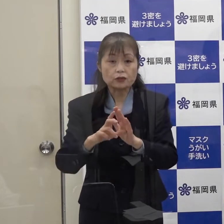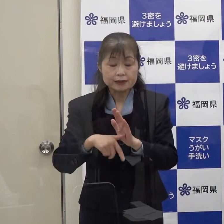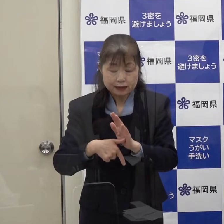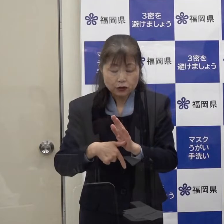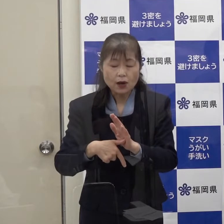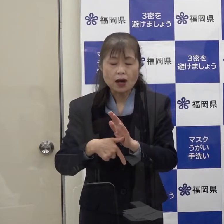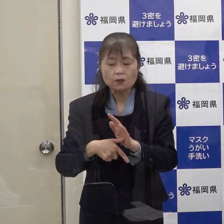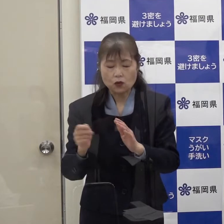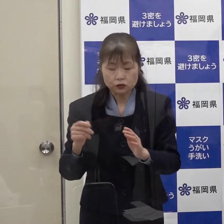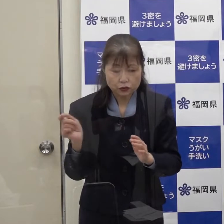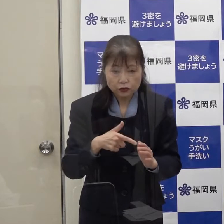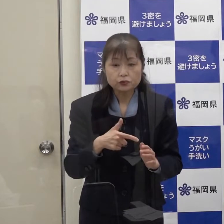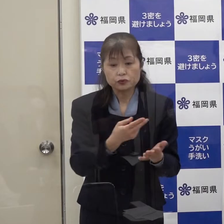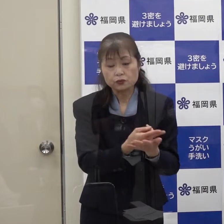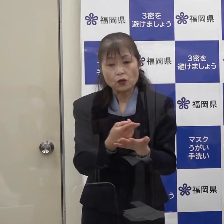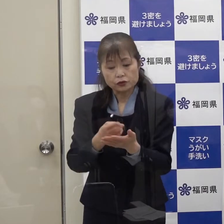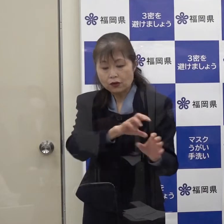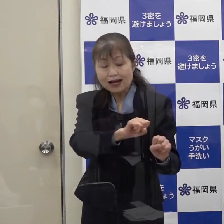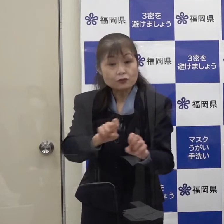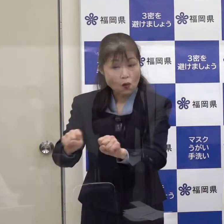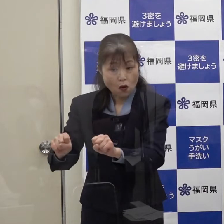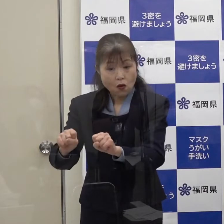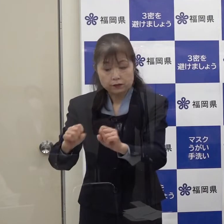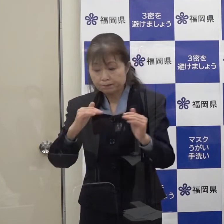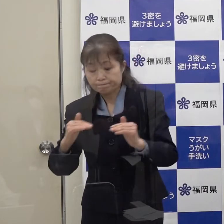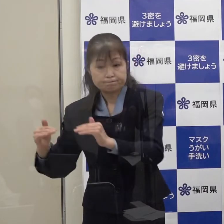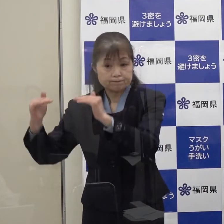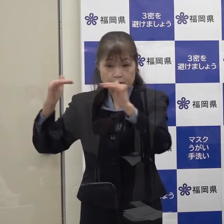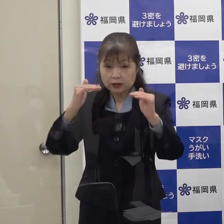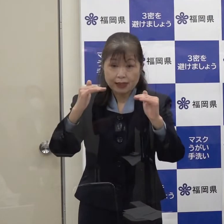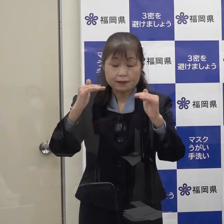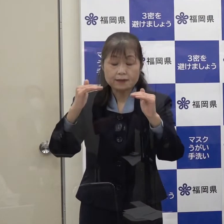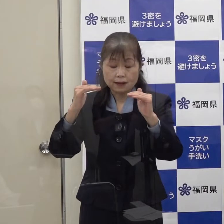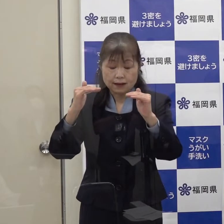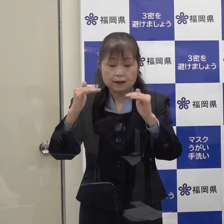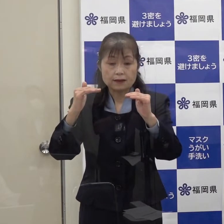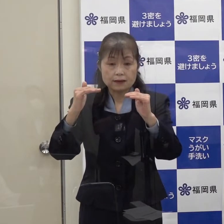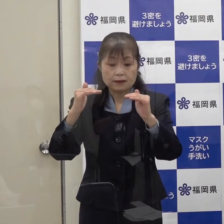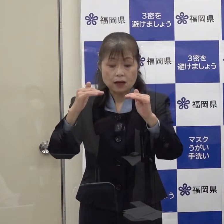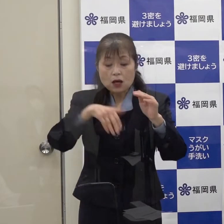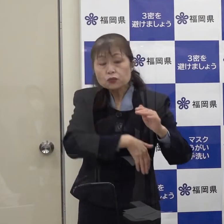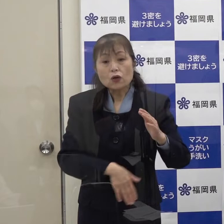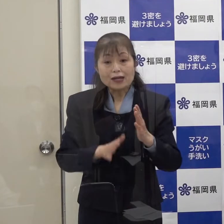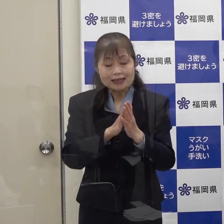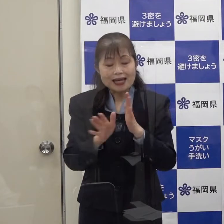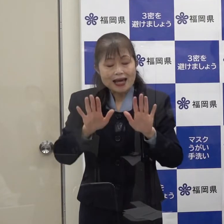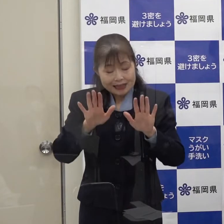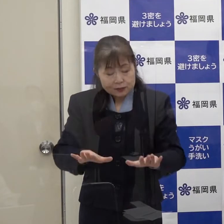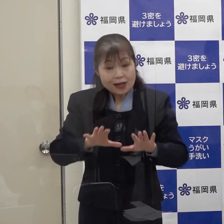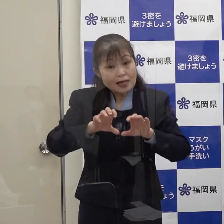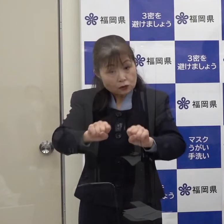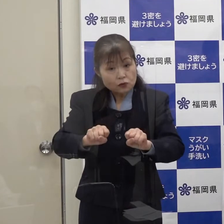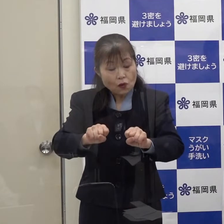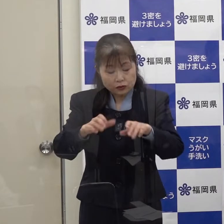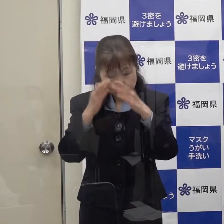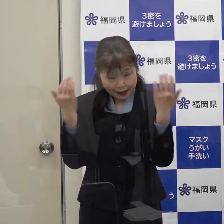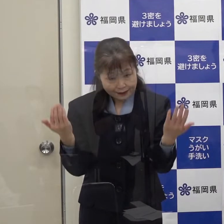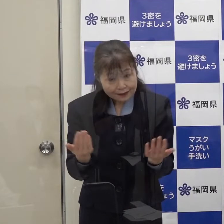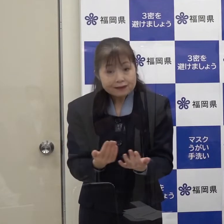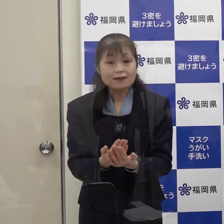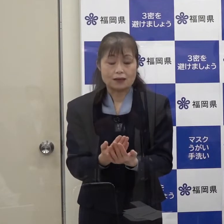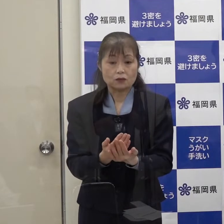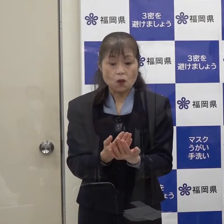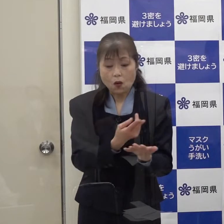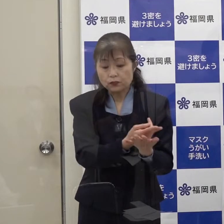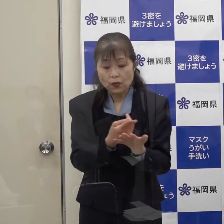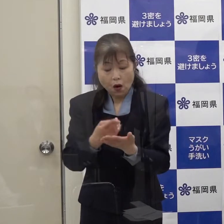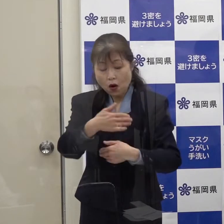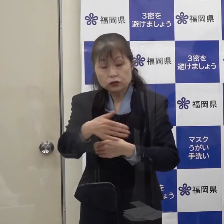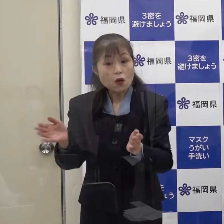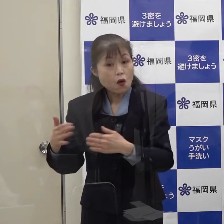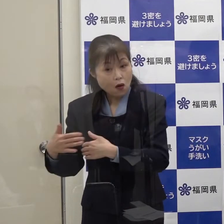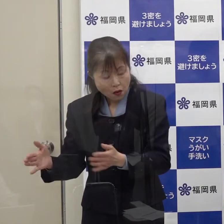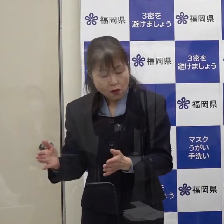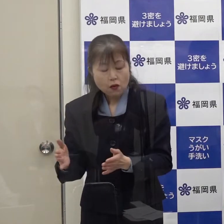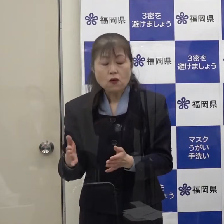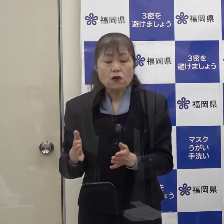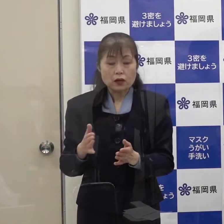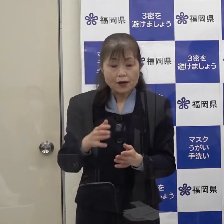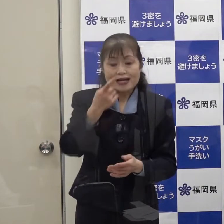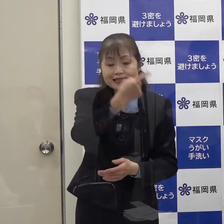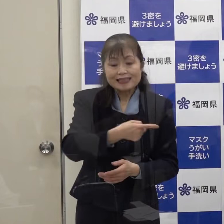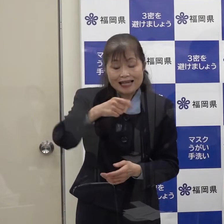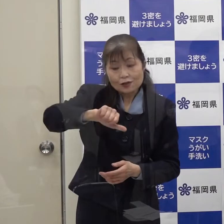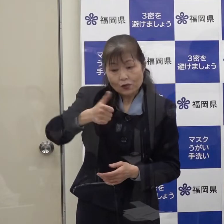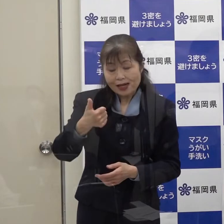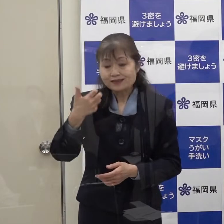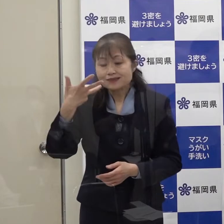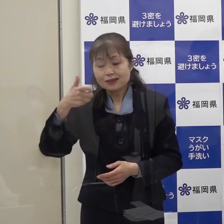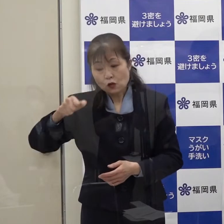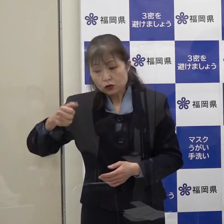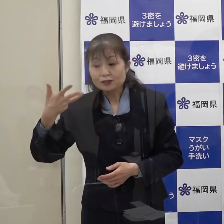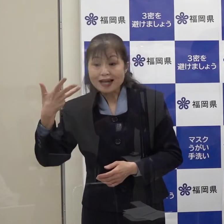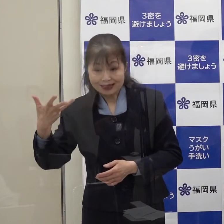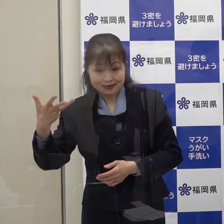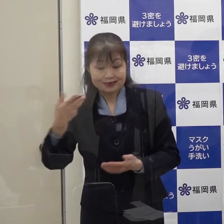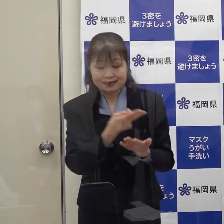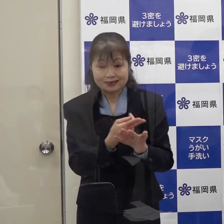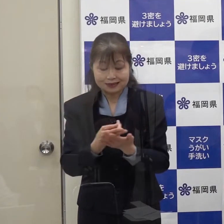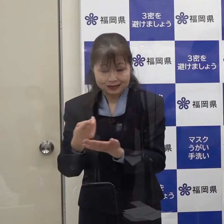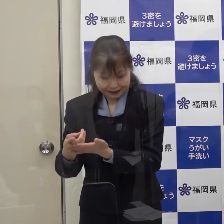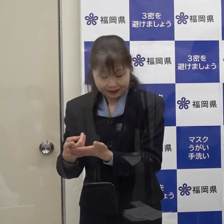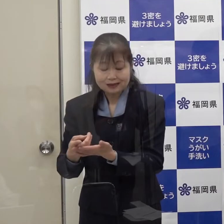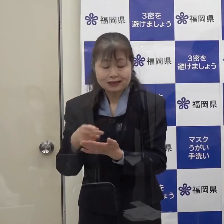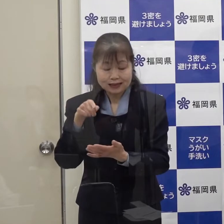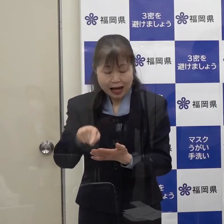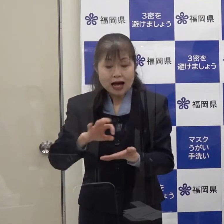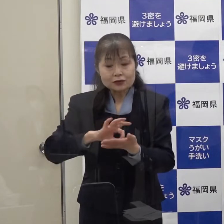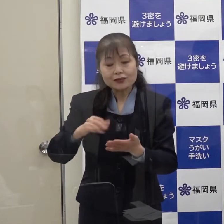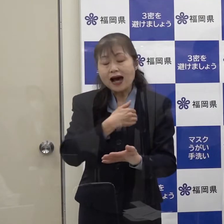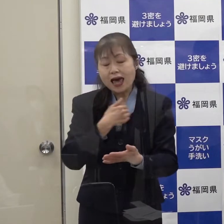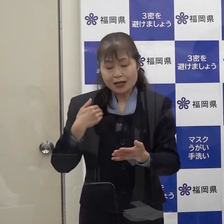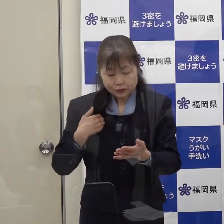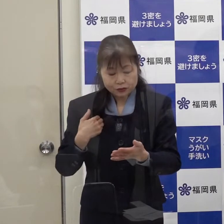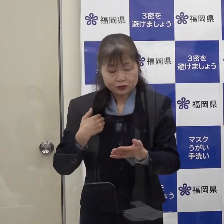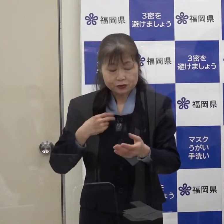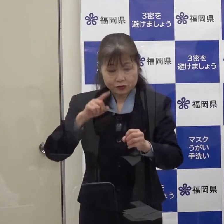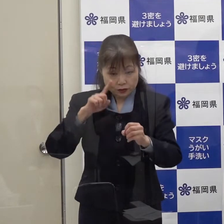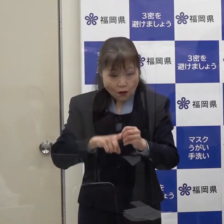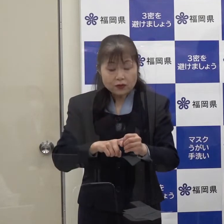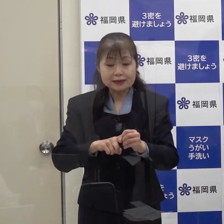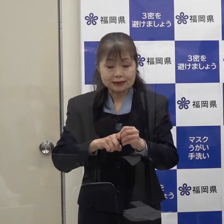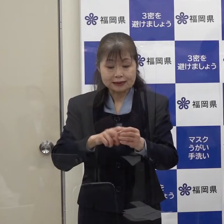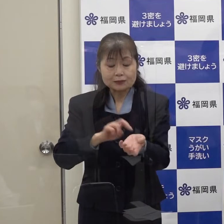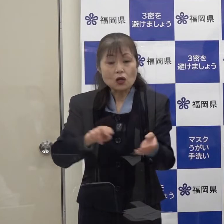直ちに病床確保のフェーズを一気に引き上げ 本県が現在確保している全てのコロナ病床１，５５８床を全て即応病床とするよう医療機関に要請を行います